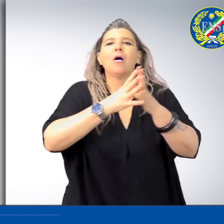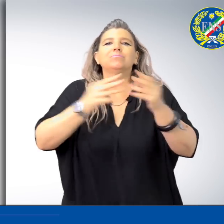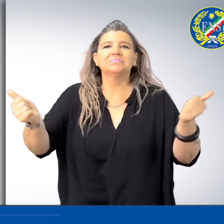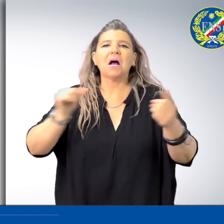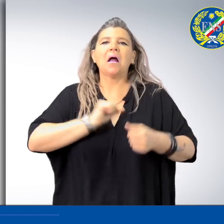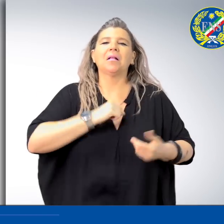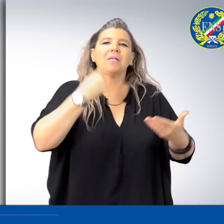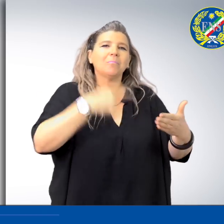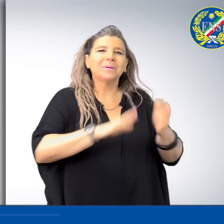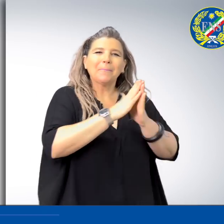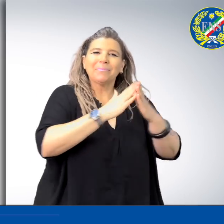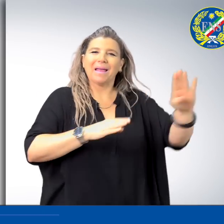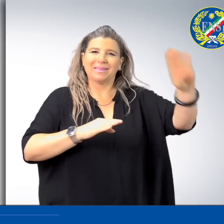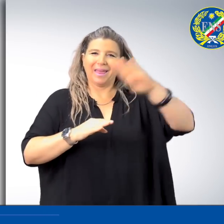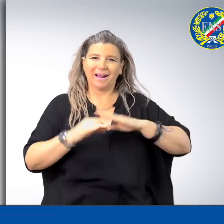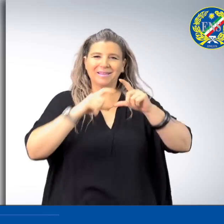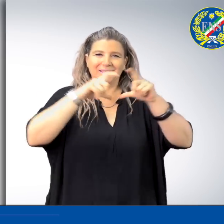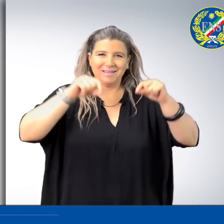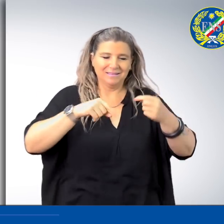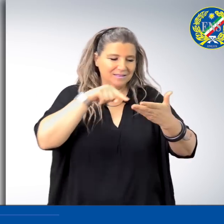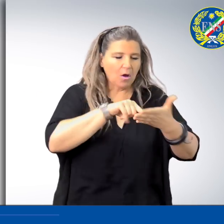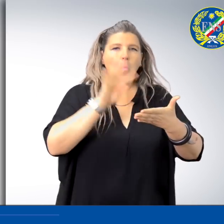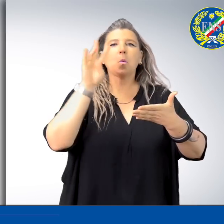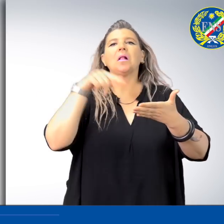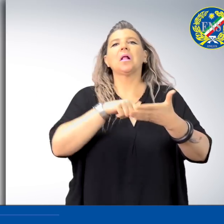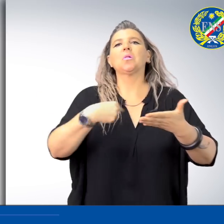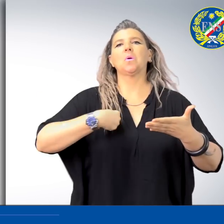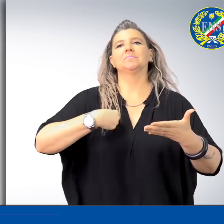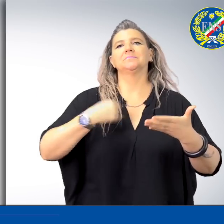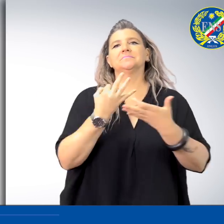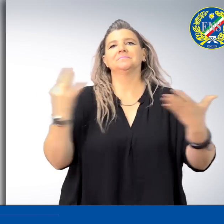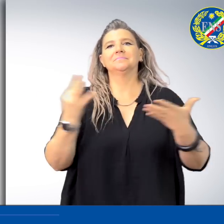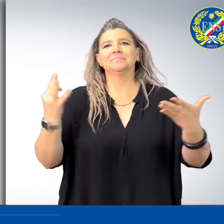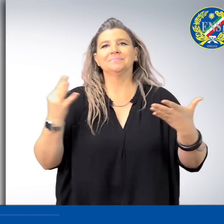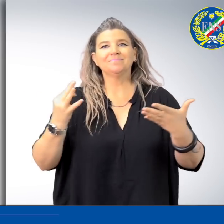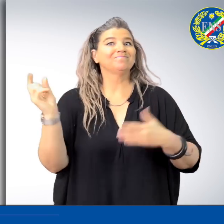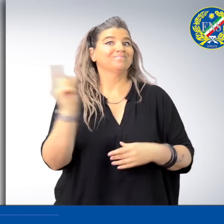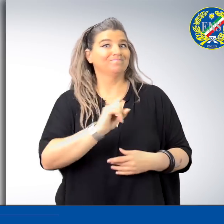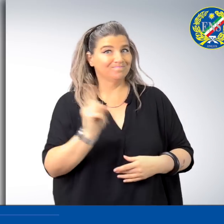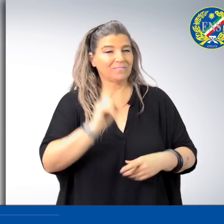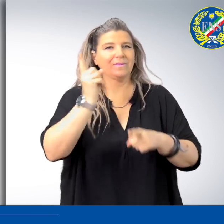lo archiviamo e quando guardiamo la patente non basta leggere solo il codice 42